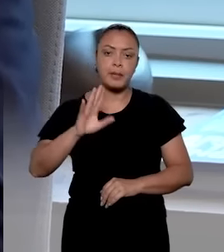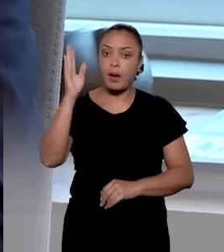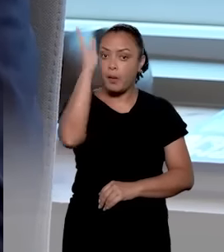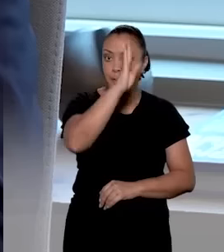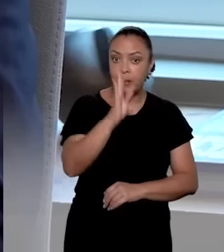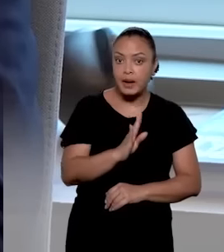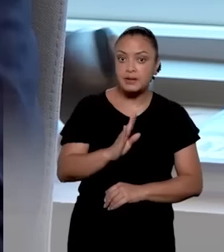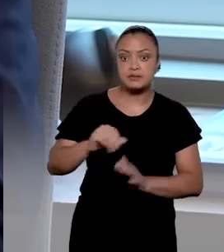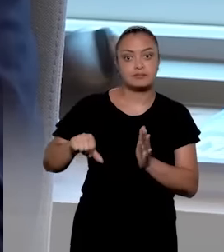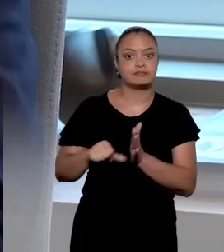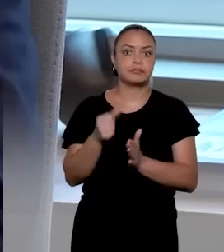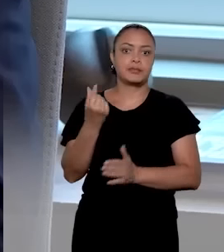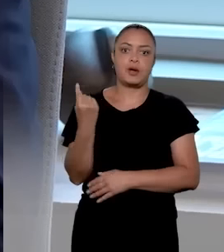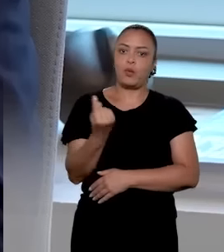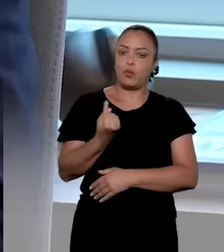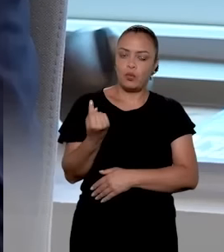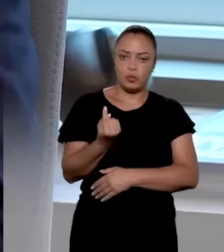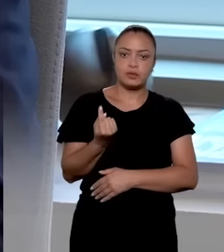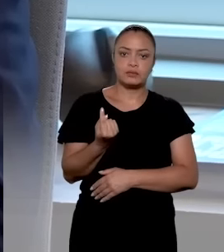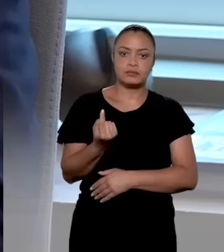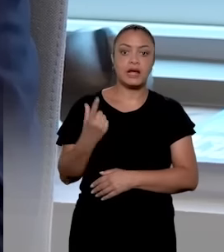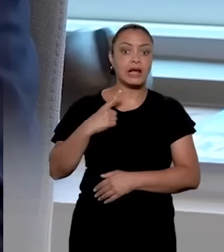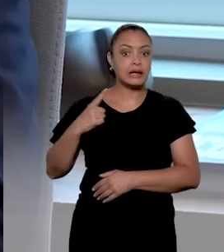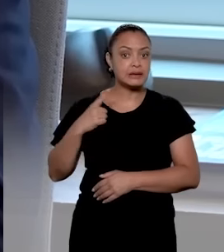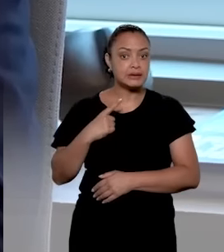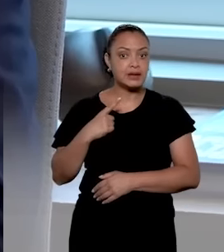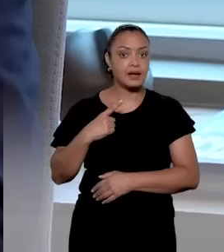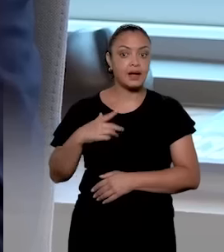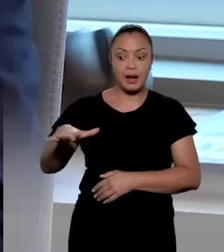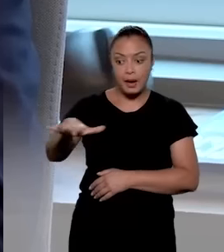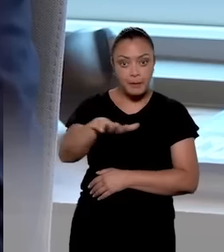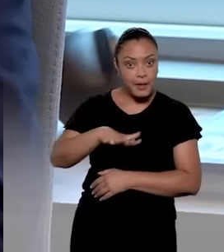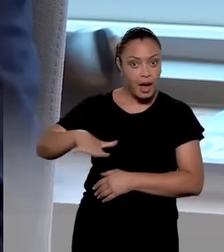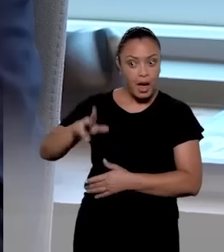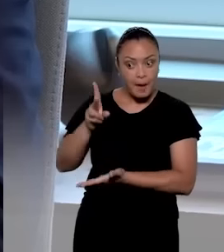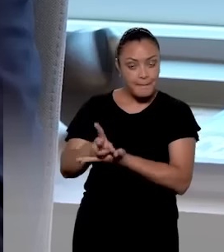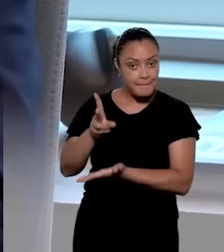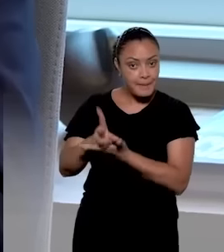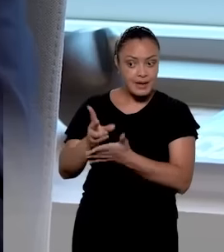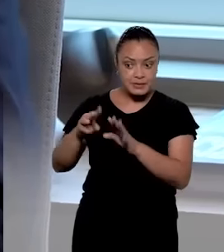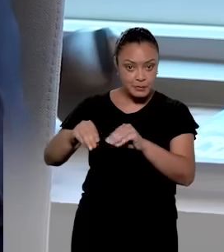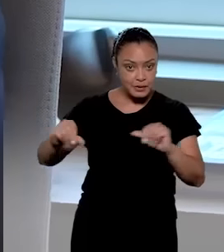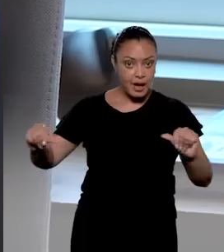só nós fazemos isso, temos 2 e até 3 safras na mesma área, no mesmo ano, coisa que podemos